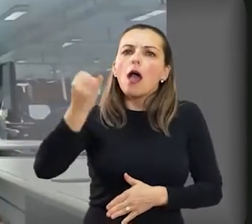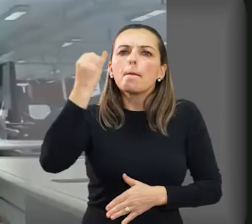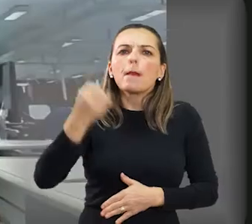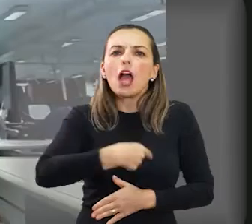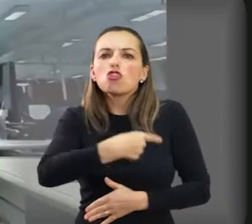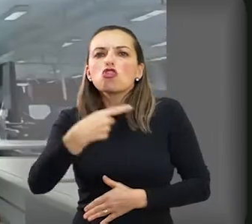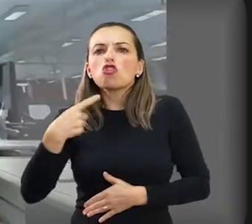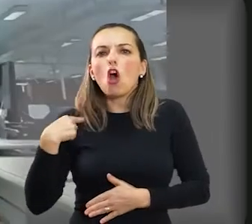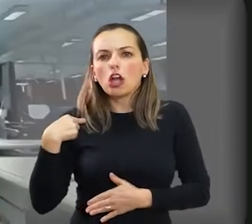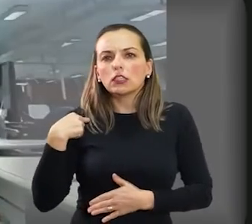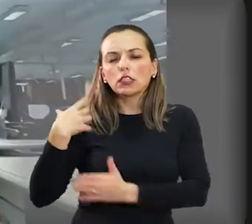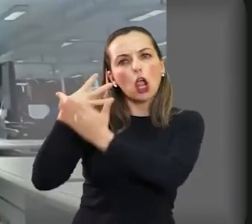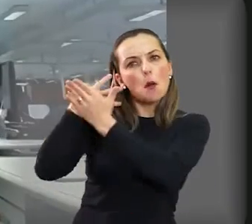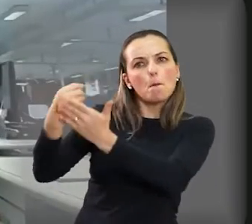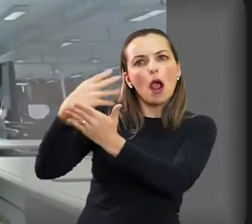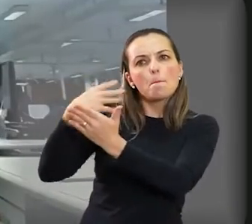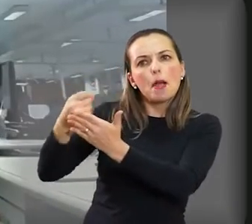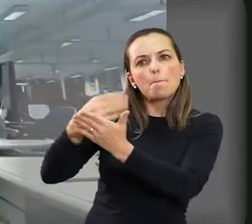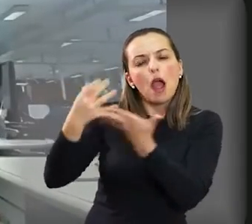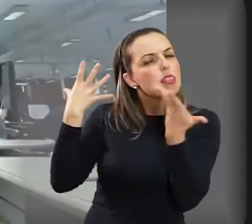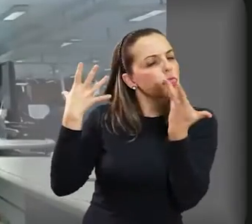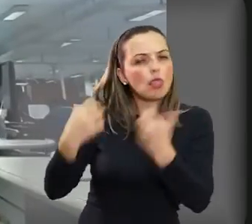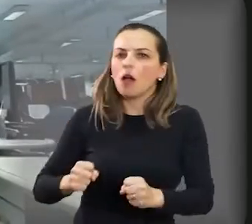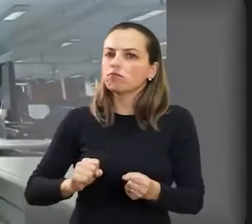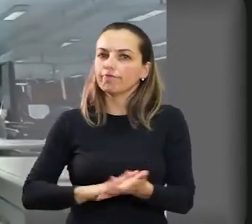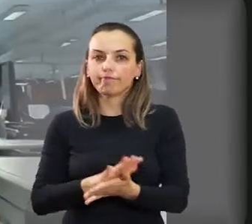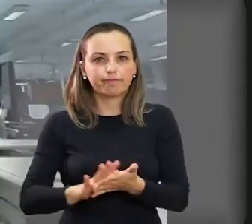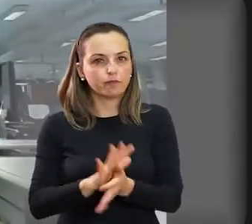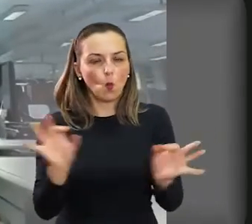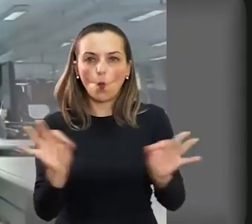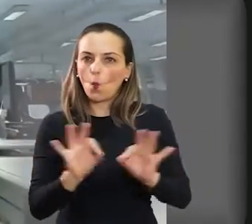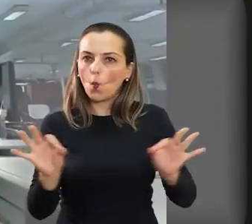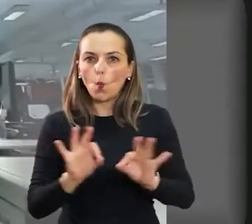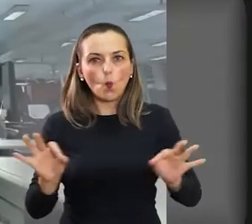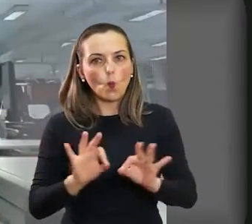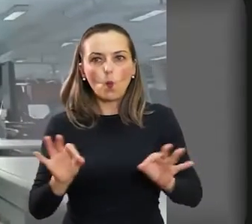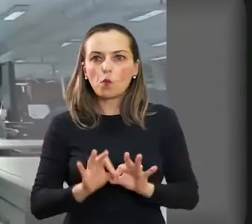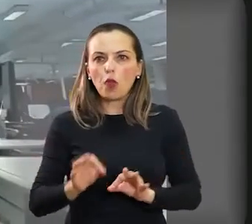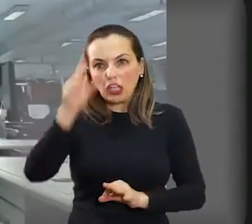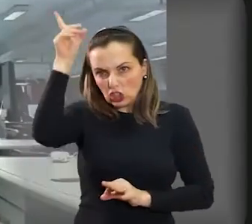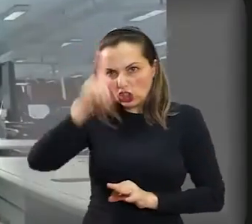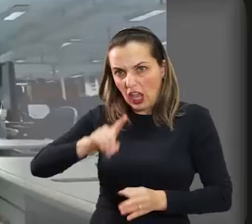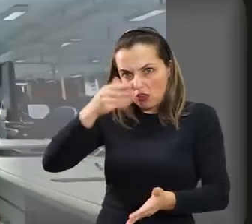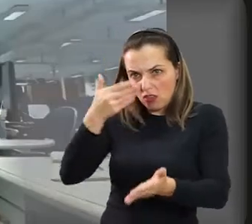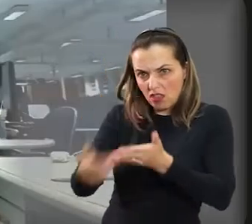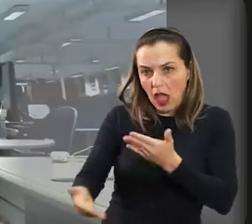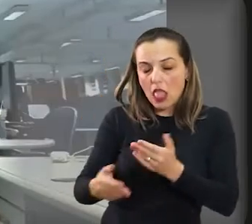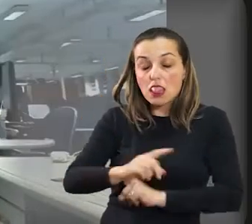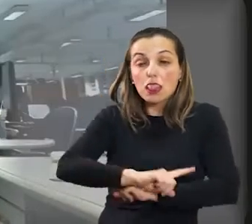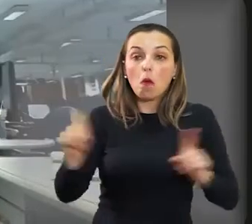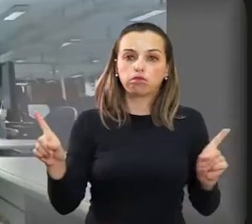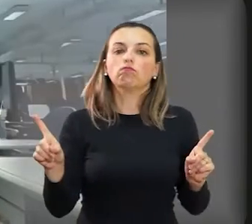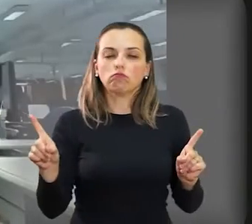de retrocesso. Nenhum tipo de retirada de direitos. Nós